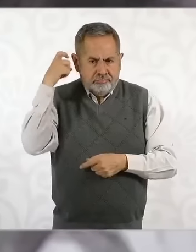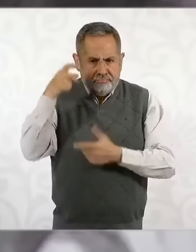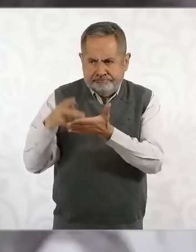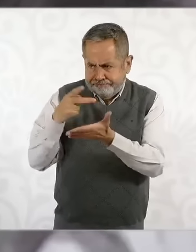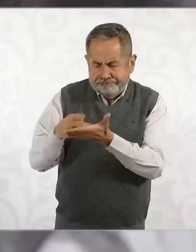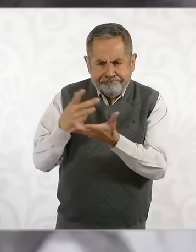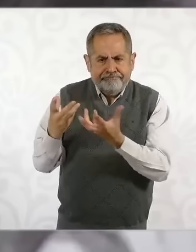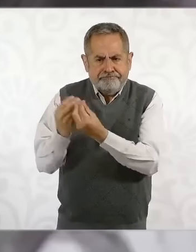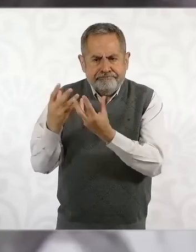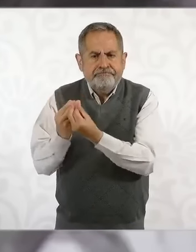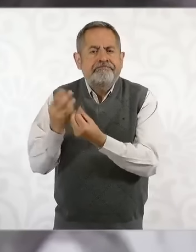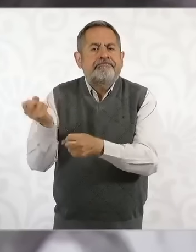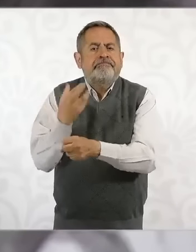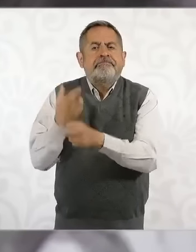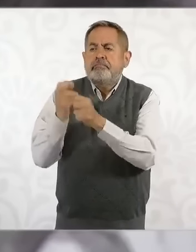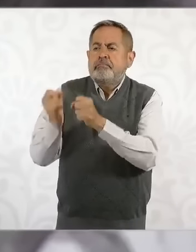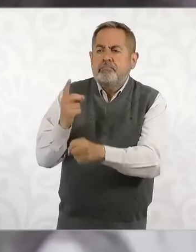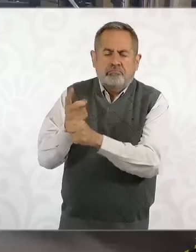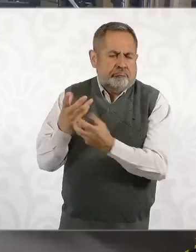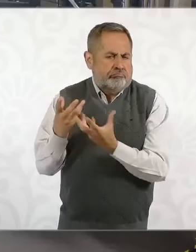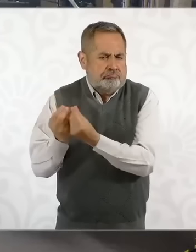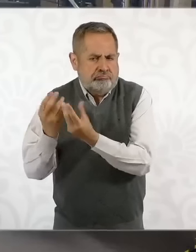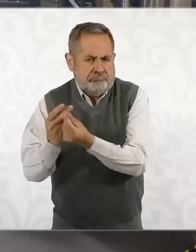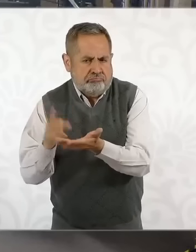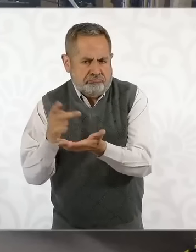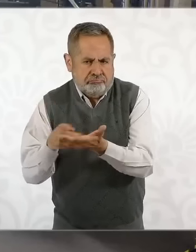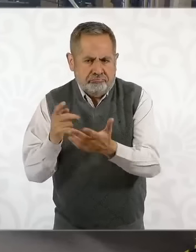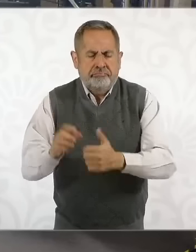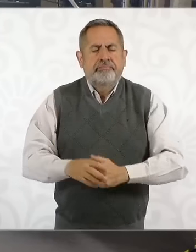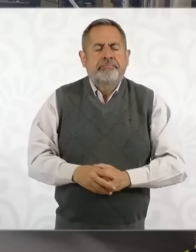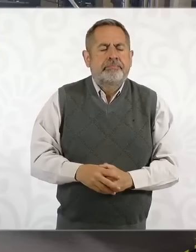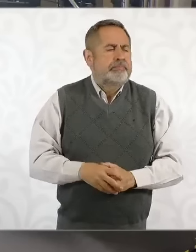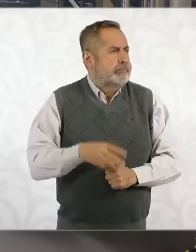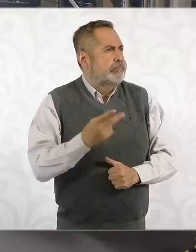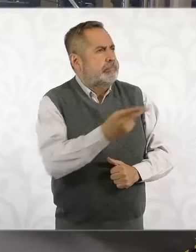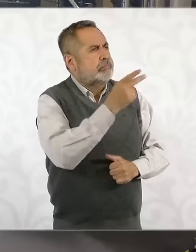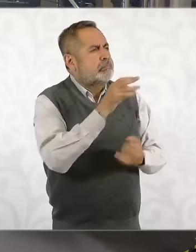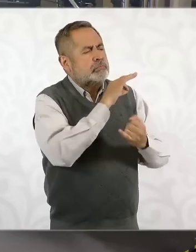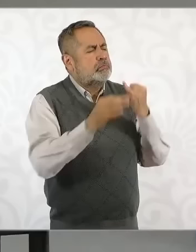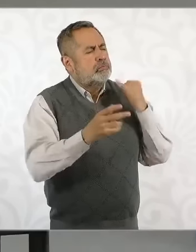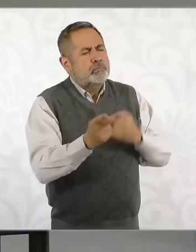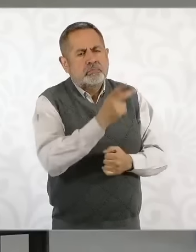con la Secretaría de Seguridad. Okay, gracias presidente, ya para el final puede responder,